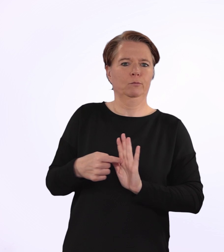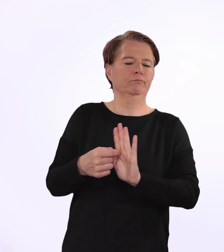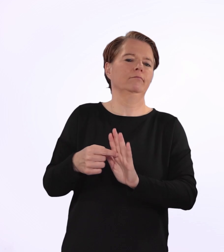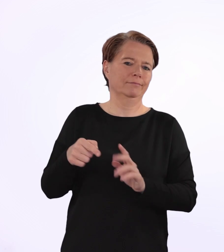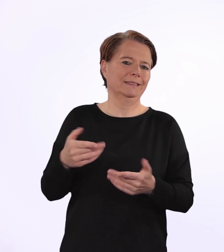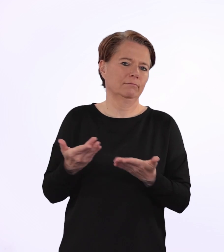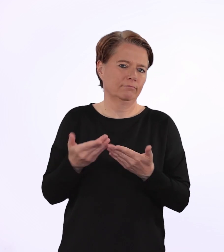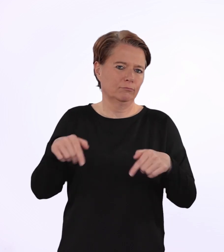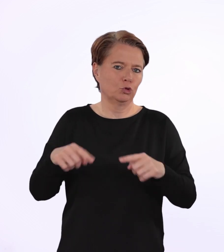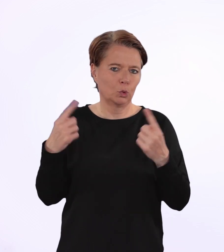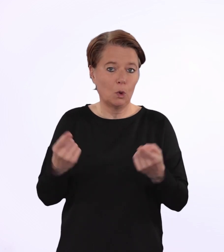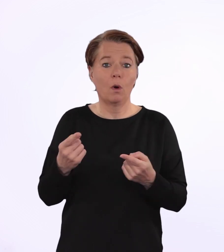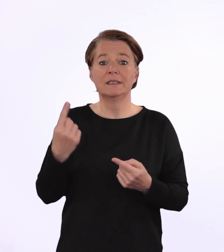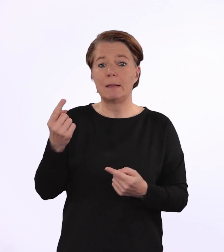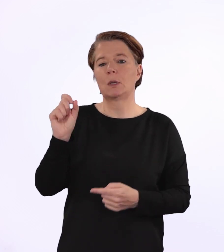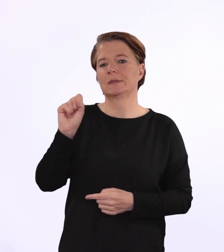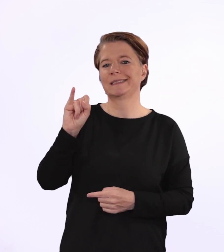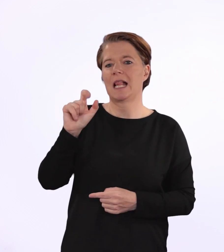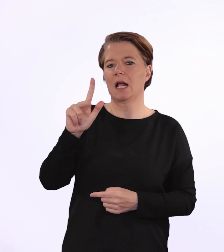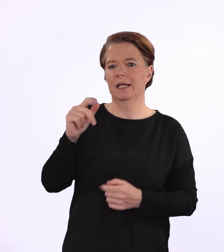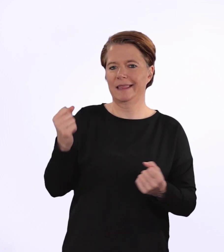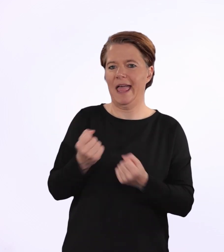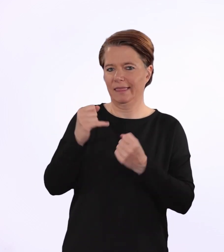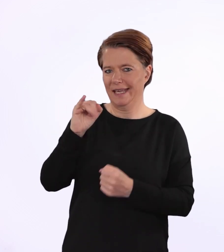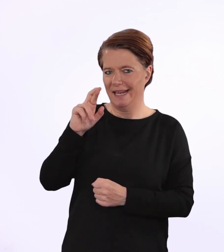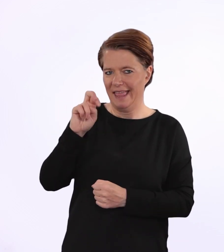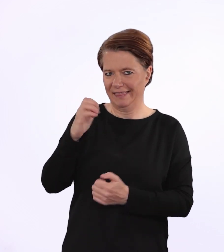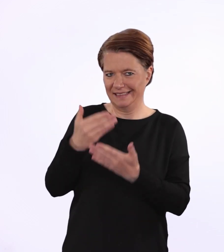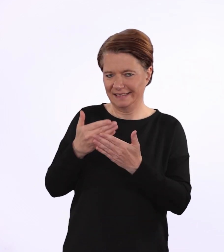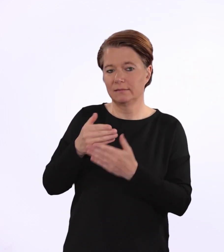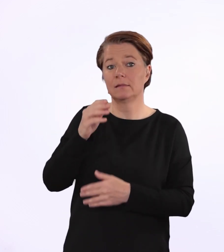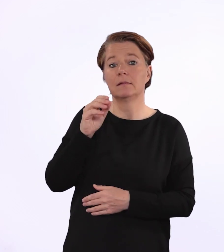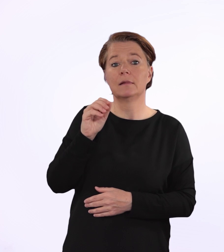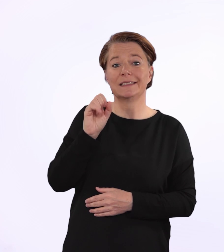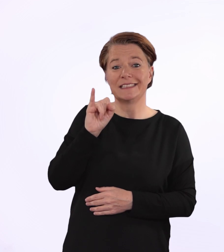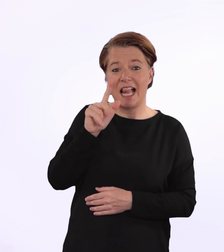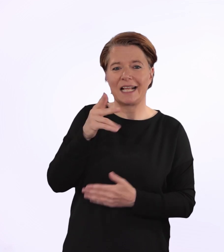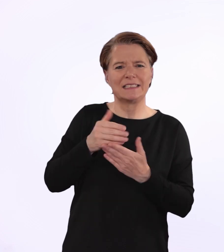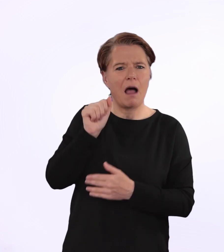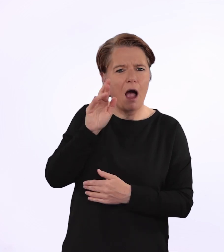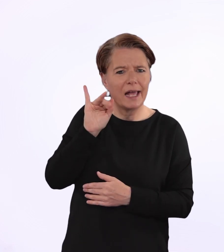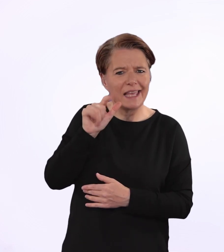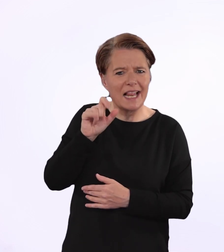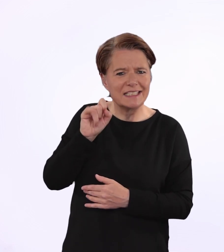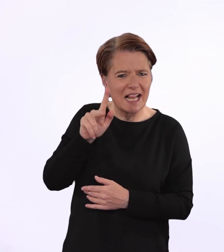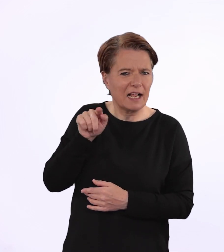Und Irene ist auch Silk-Trainer*in. Also Aerial Silks werden im Deutschen Vertikaltuch genannt.